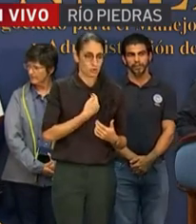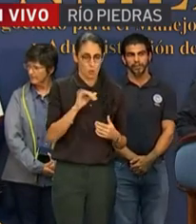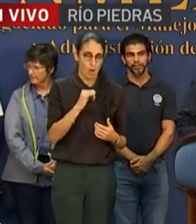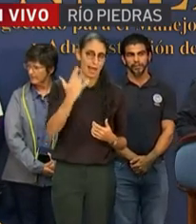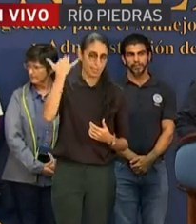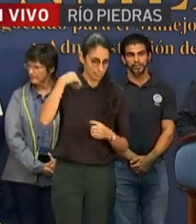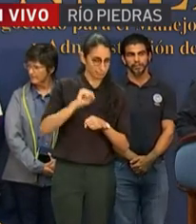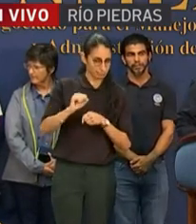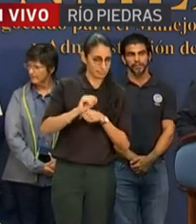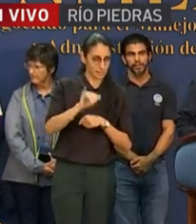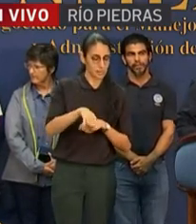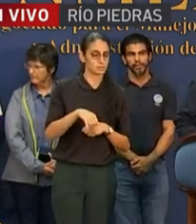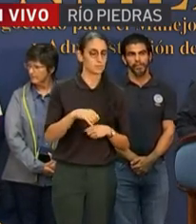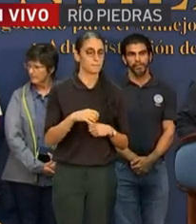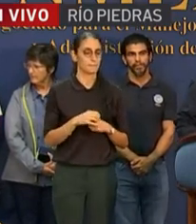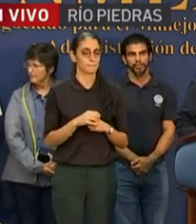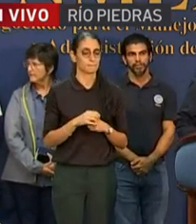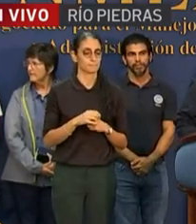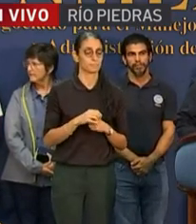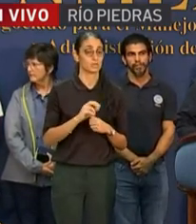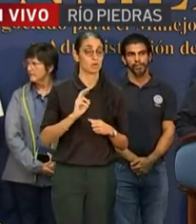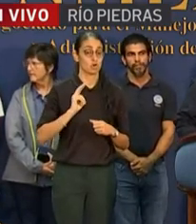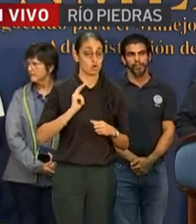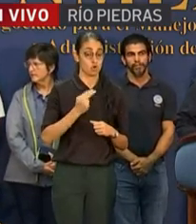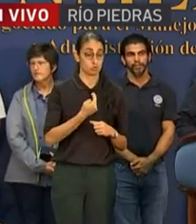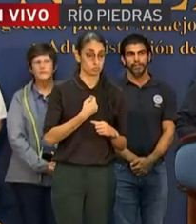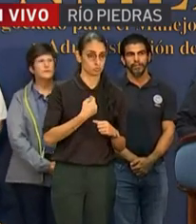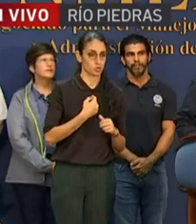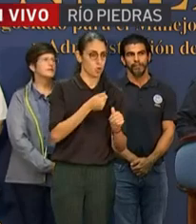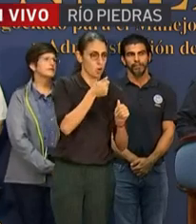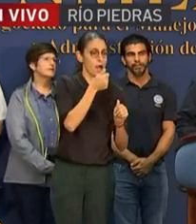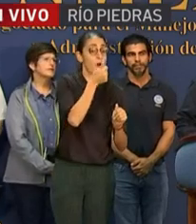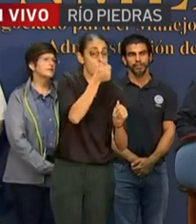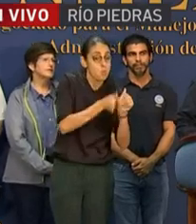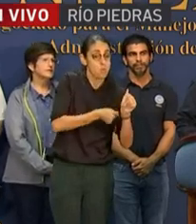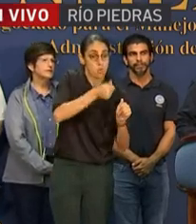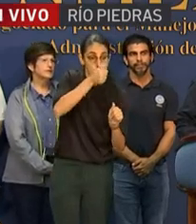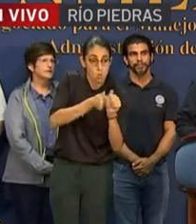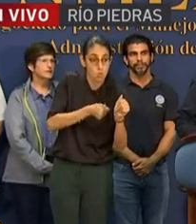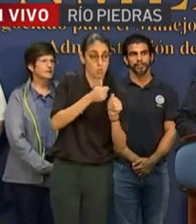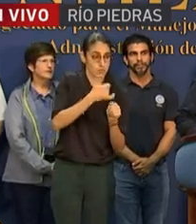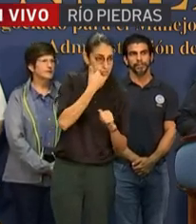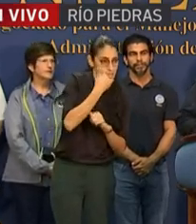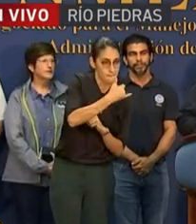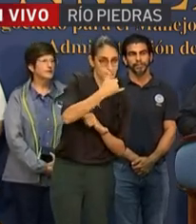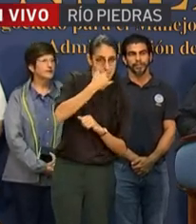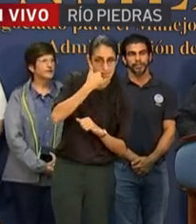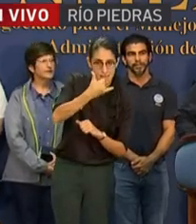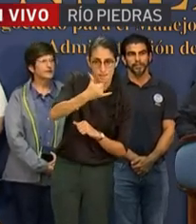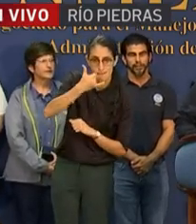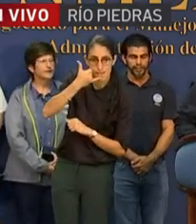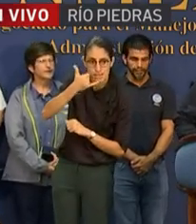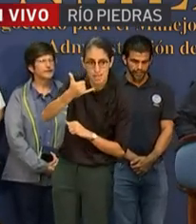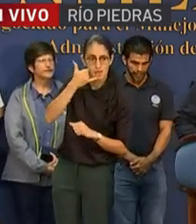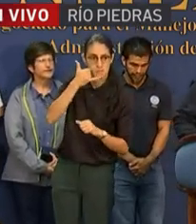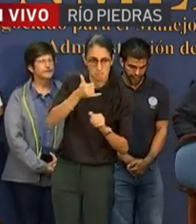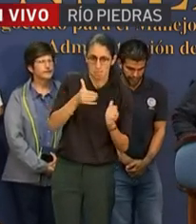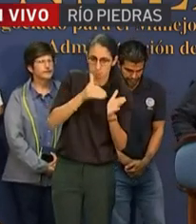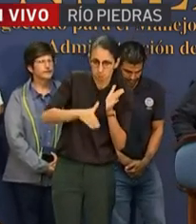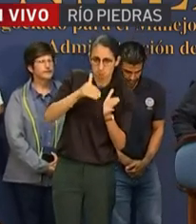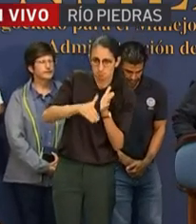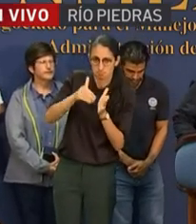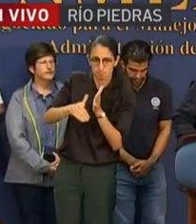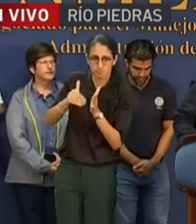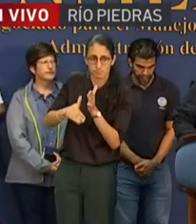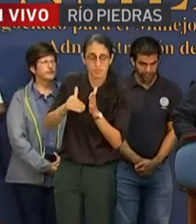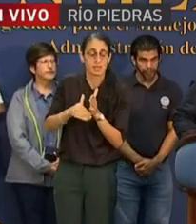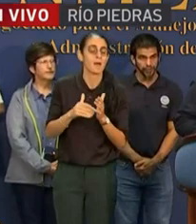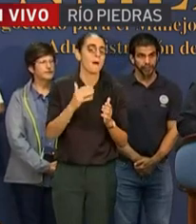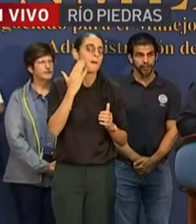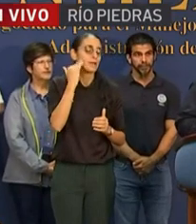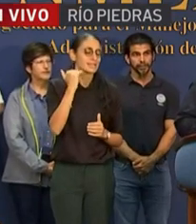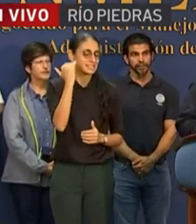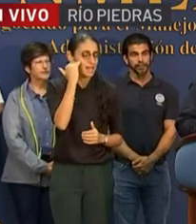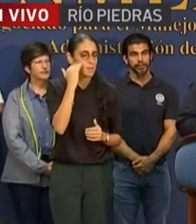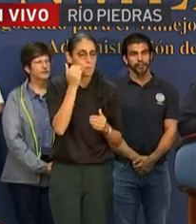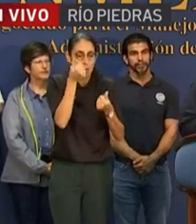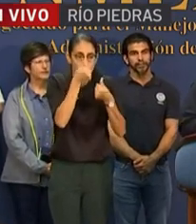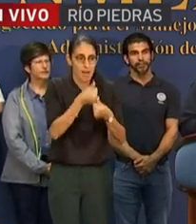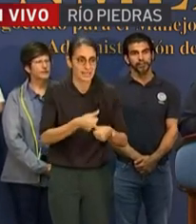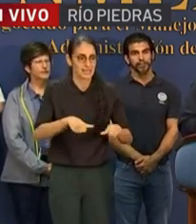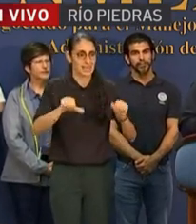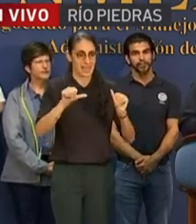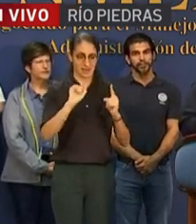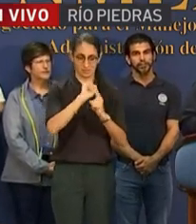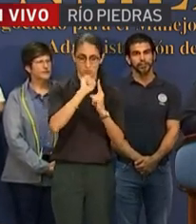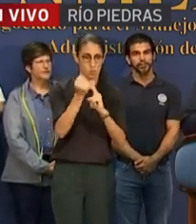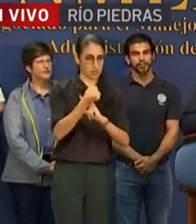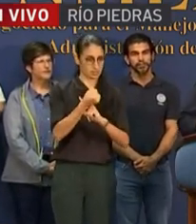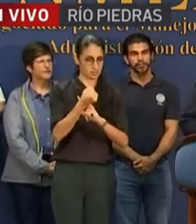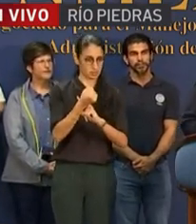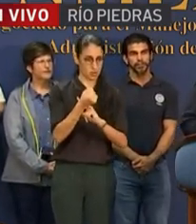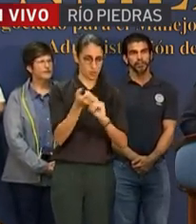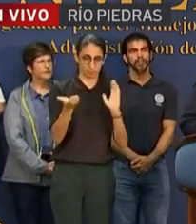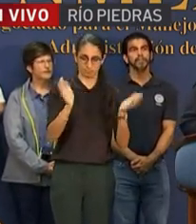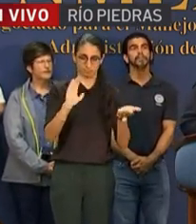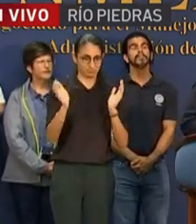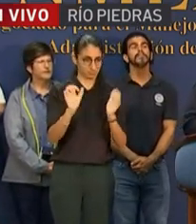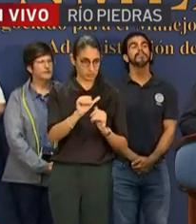NECESARIAS PARA ESTE EVENTO?